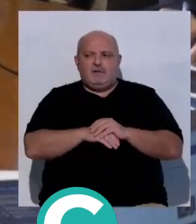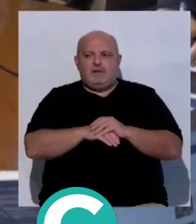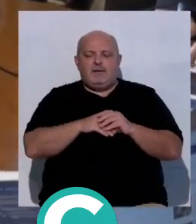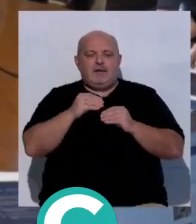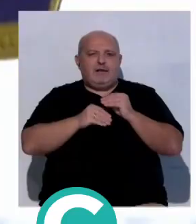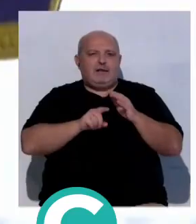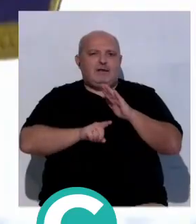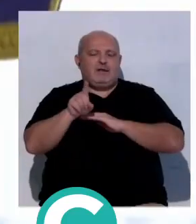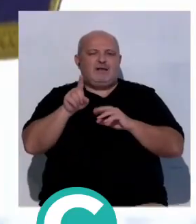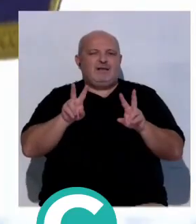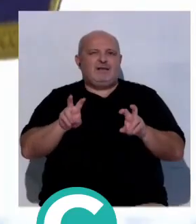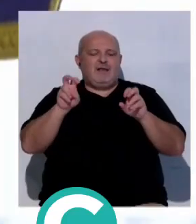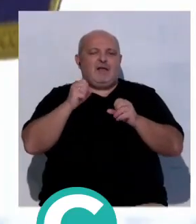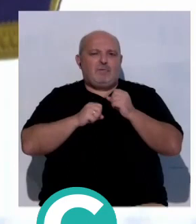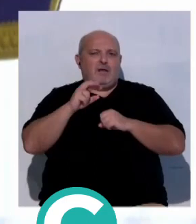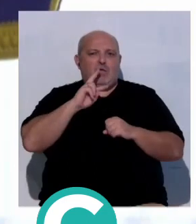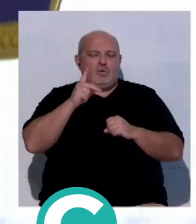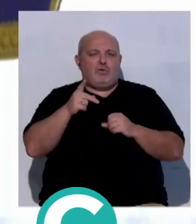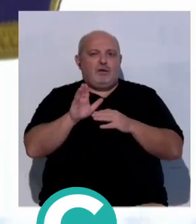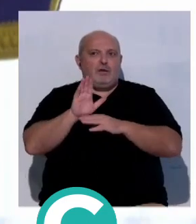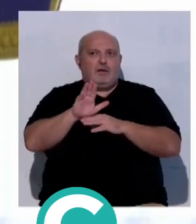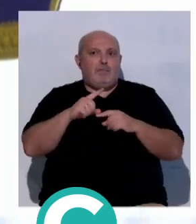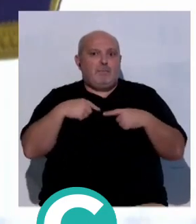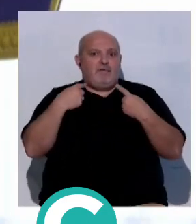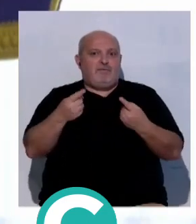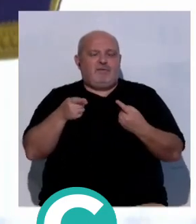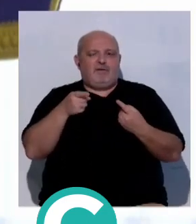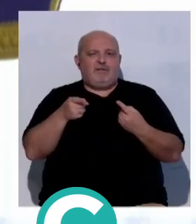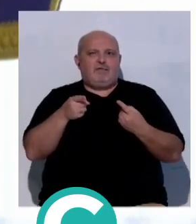desarrollando en el marco de la economía azul y que se van a presentar por primera vez aquí